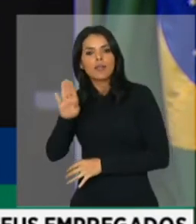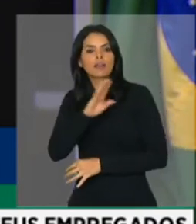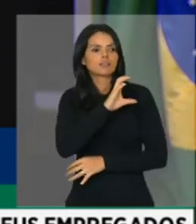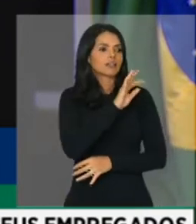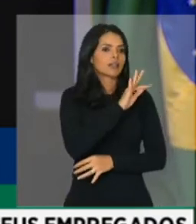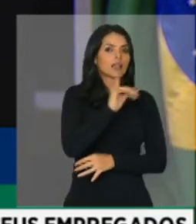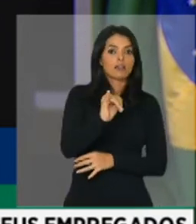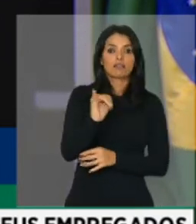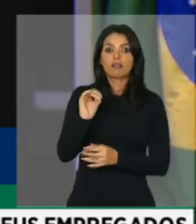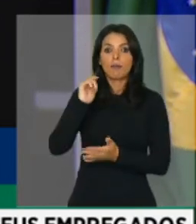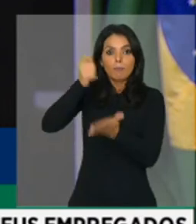S, OS RICOS SÓ PAGAM IMPOSTO QUANDO REALIZAM LUCRO OU SEJA